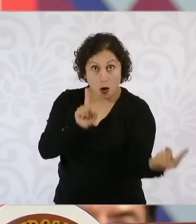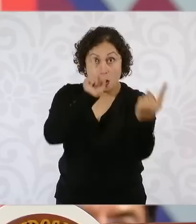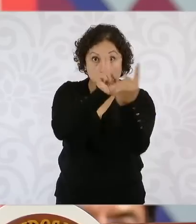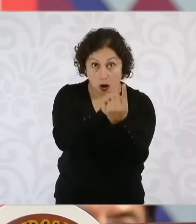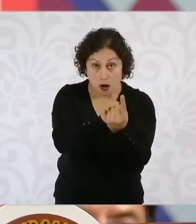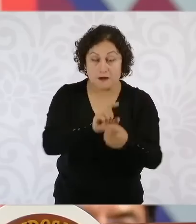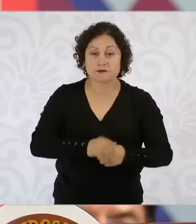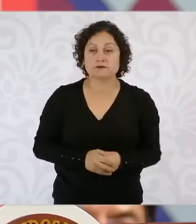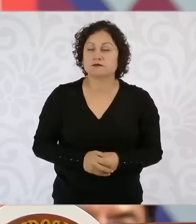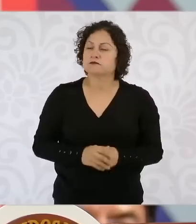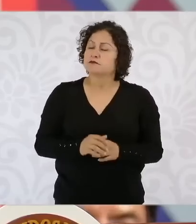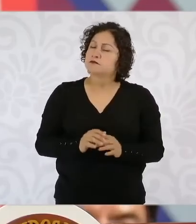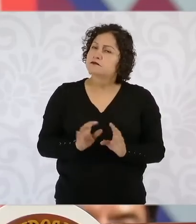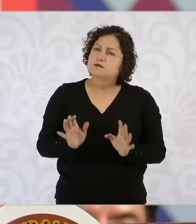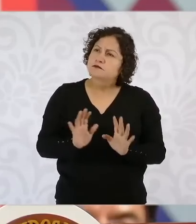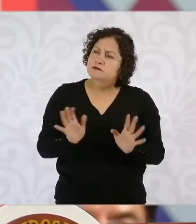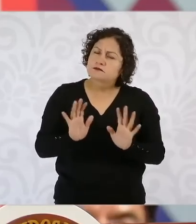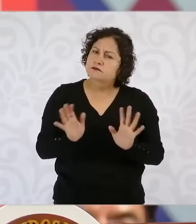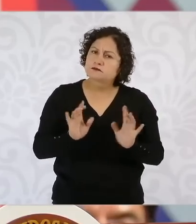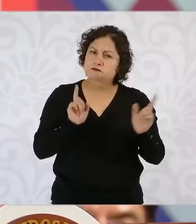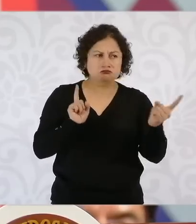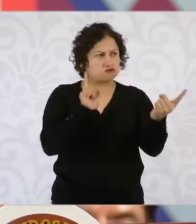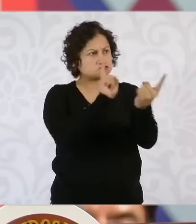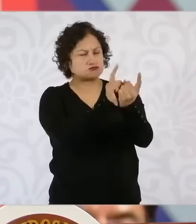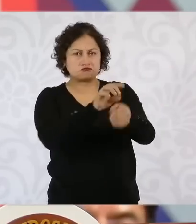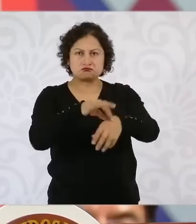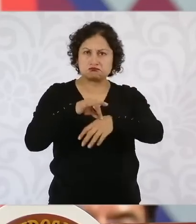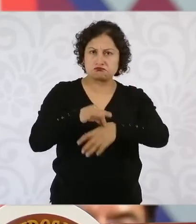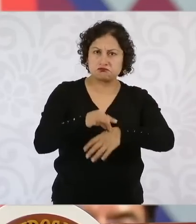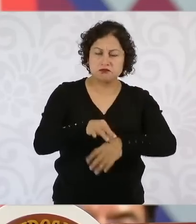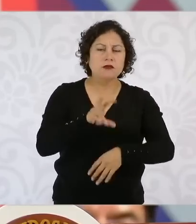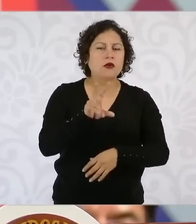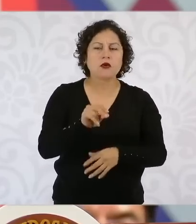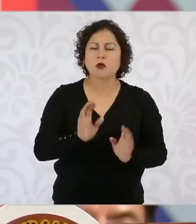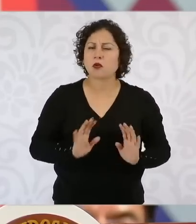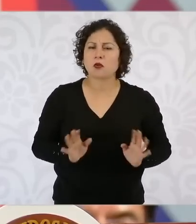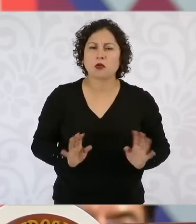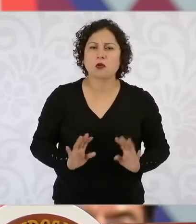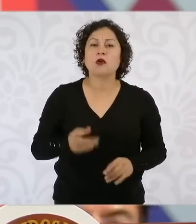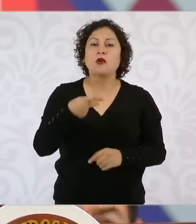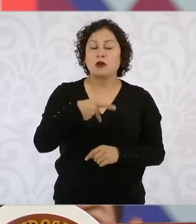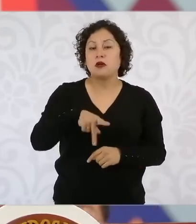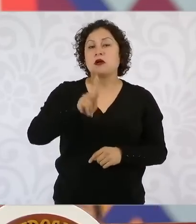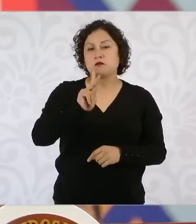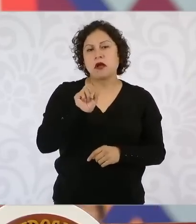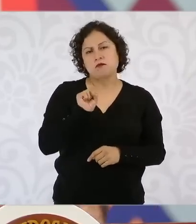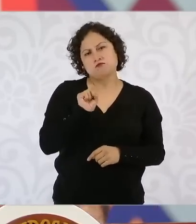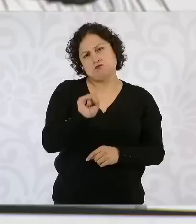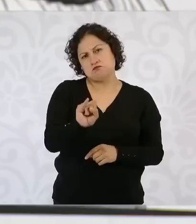encuentro físico pero sí de seguir llamándonos de tener estas llamadas y particularmente pues